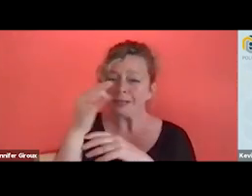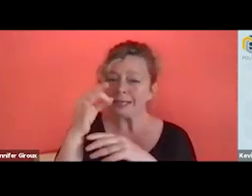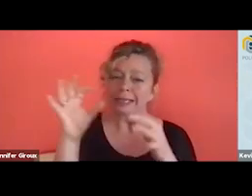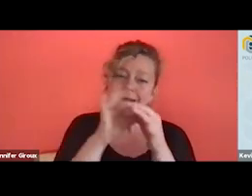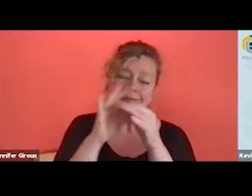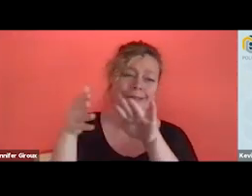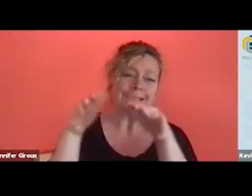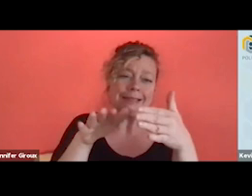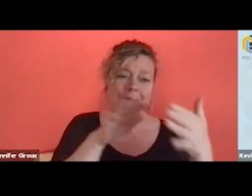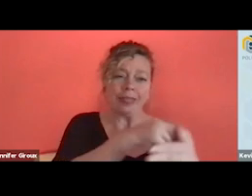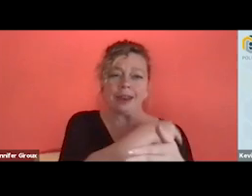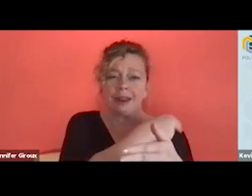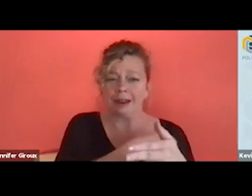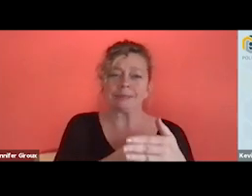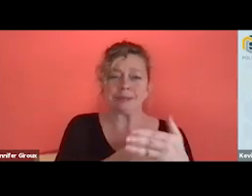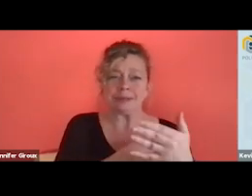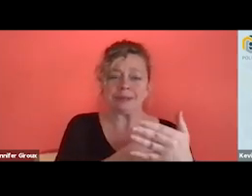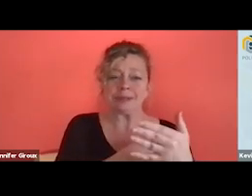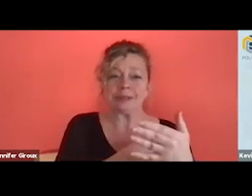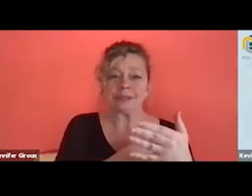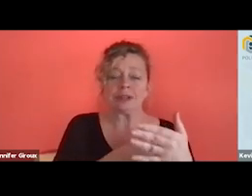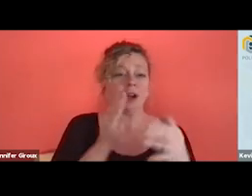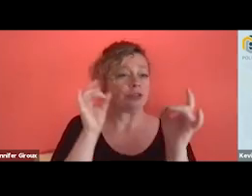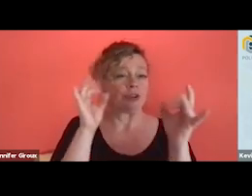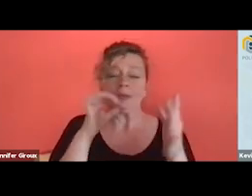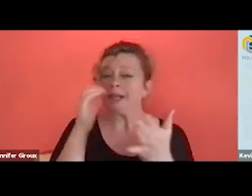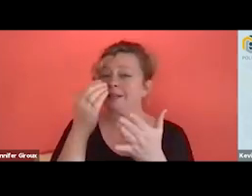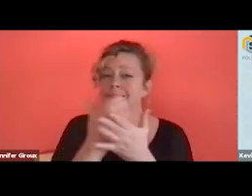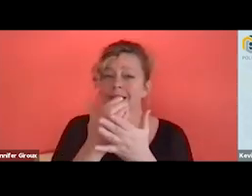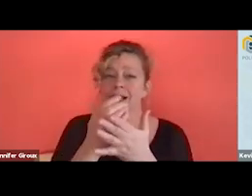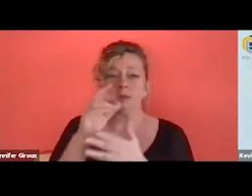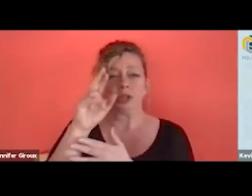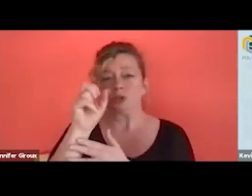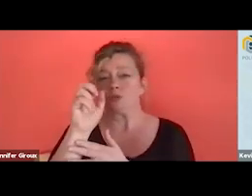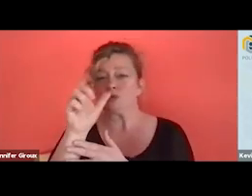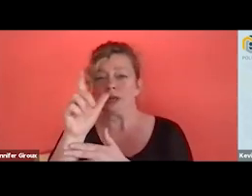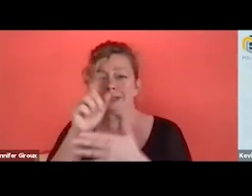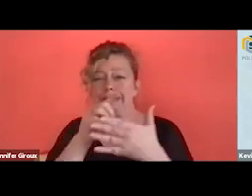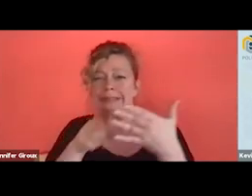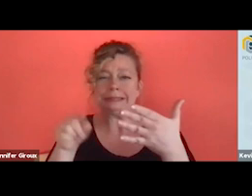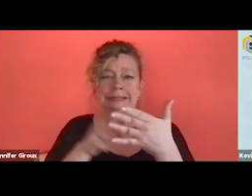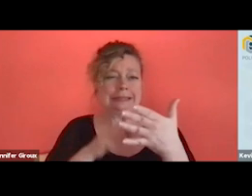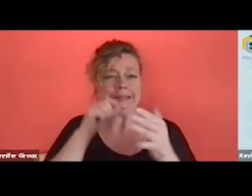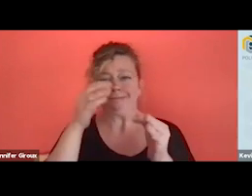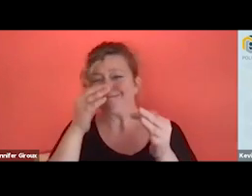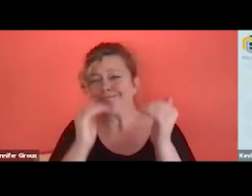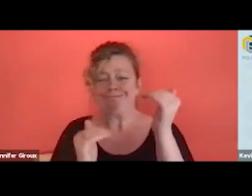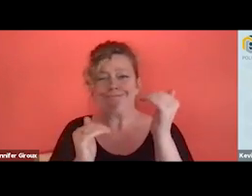relacionadas con COVID 19. Pero nuestro trauma no se detuvo con las injusticias raciales. Los estadounidenses que viven en las regiones costeras de nuestro país